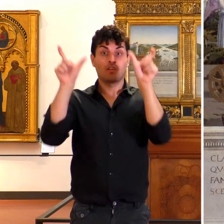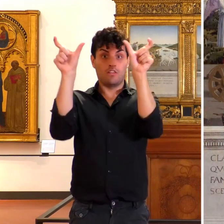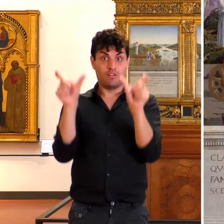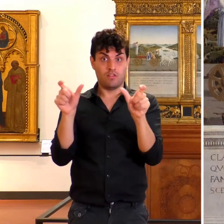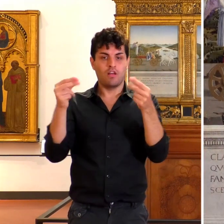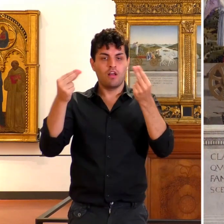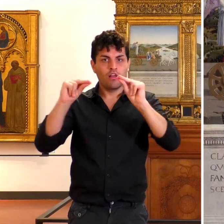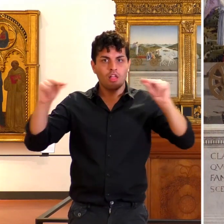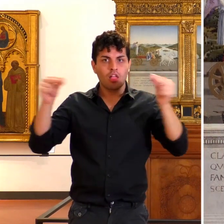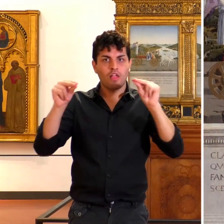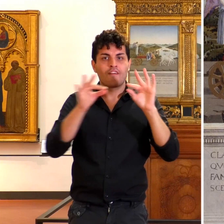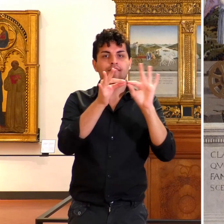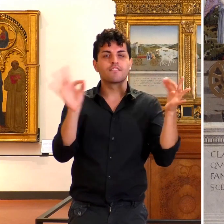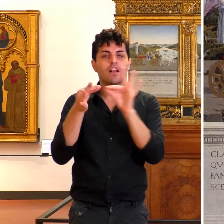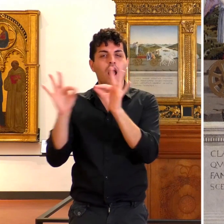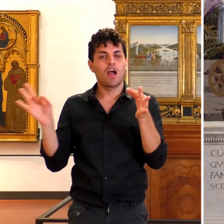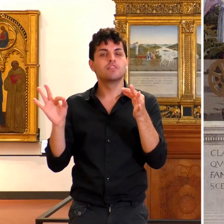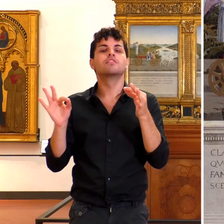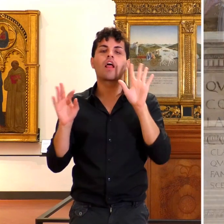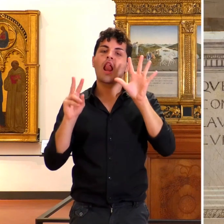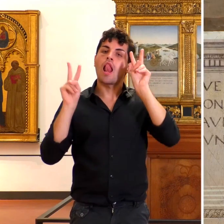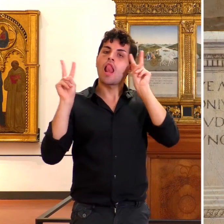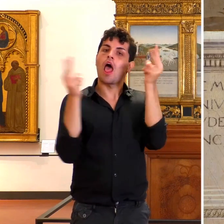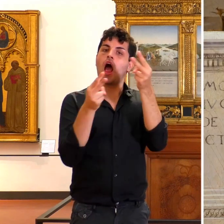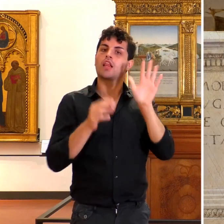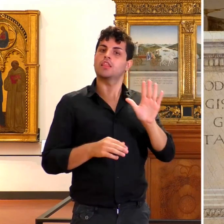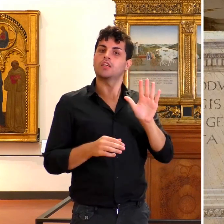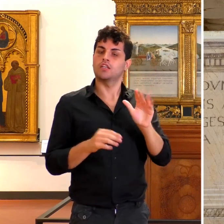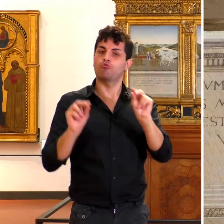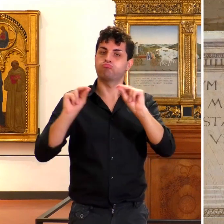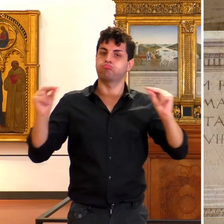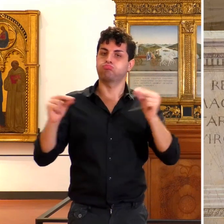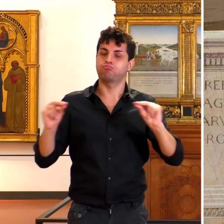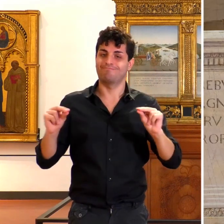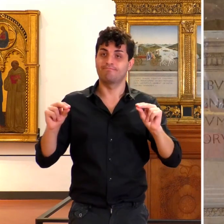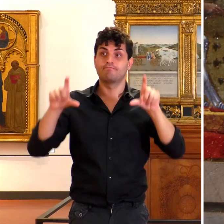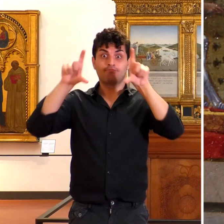Nella parte inferiore del quadro troviamo delle iscrizioni in latino.